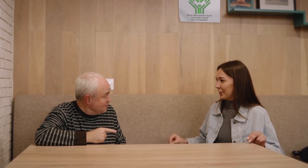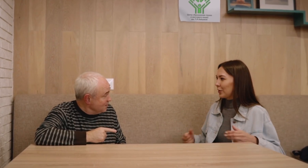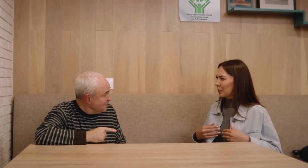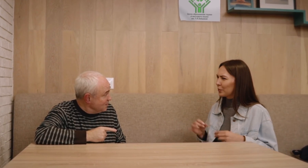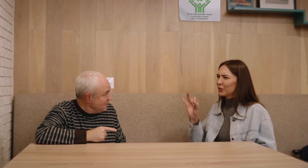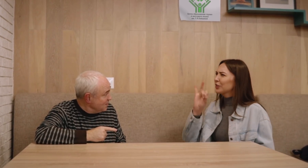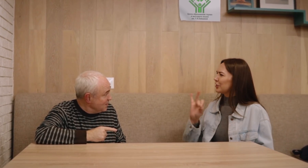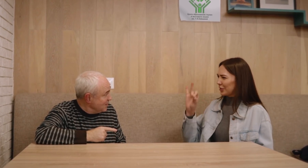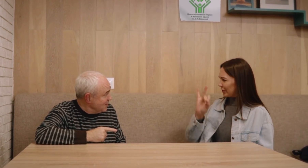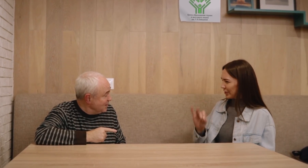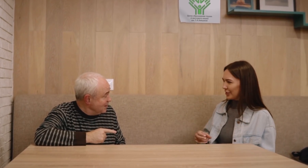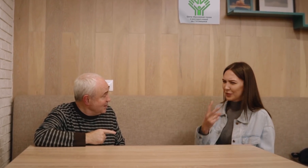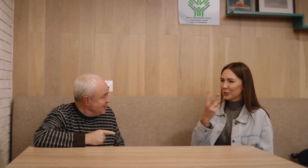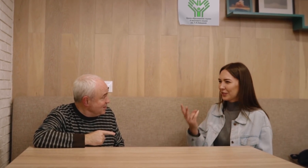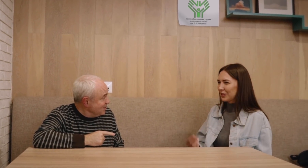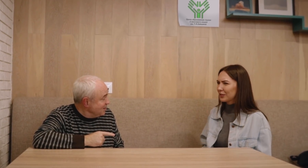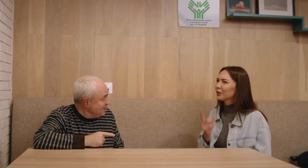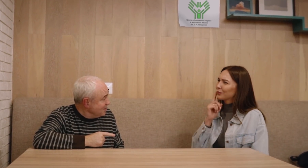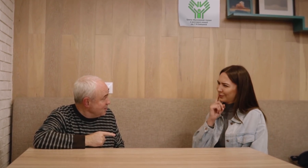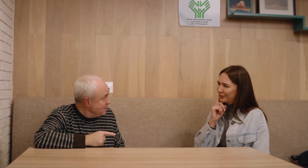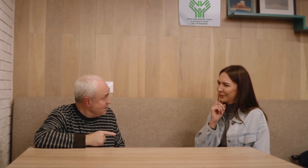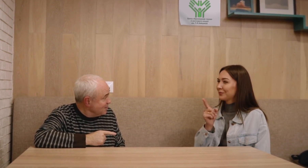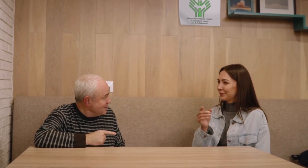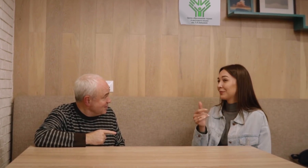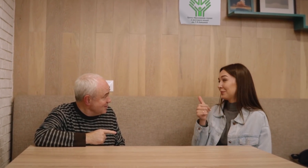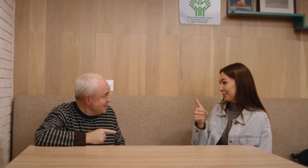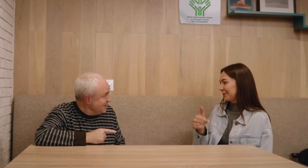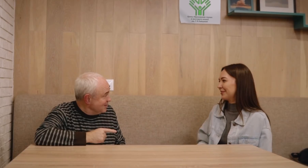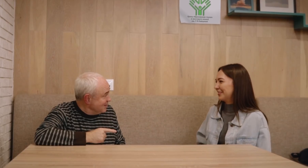Было интересно. И я решила, что это хорошо.